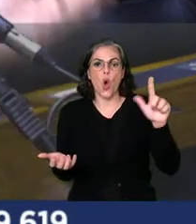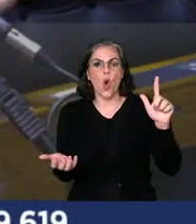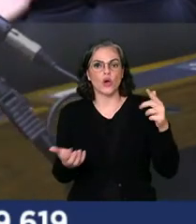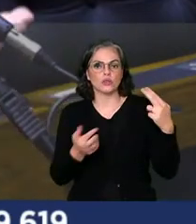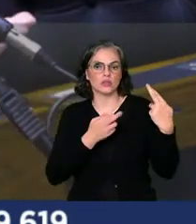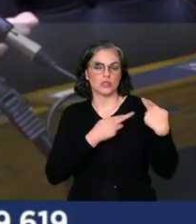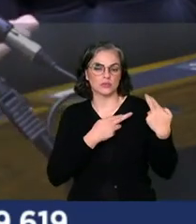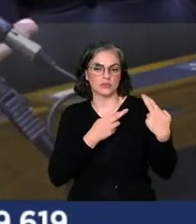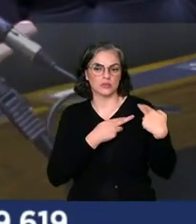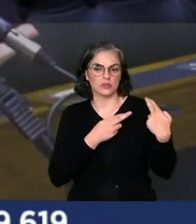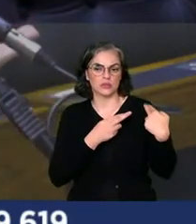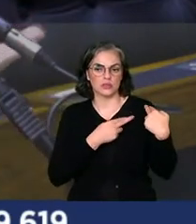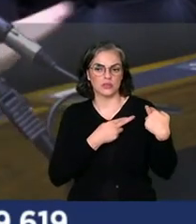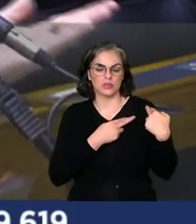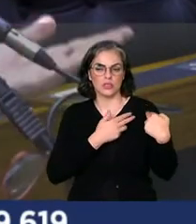QUER QUE ISSO FIQUE A CARGO DE UMA COORDENADOR IA DOS